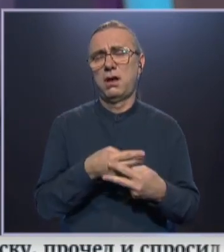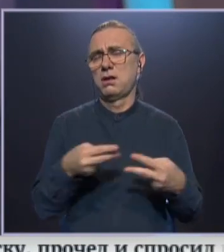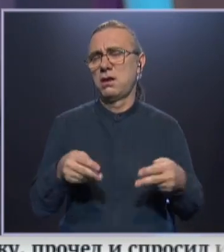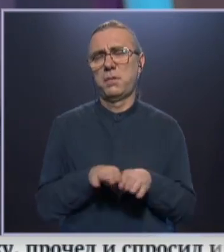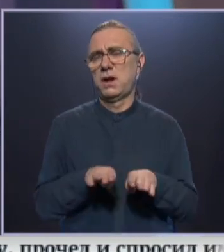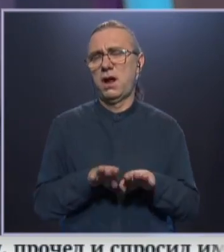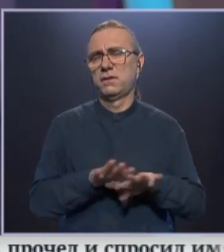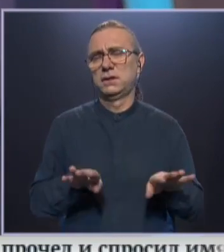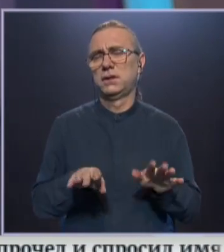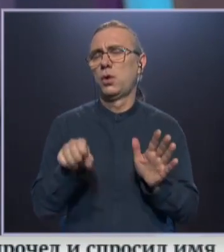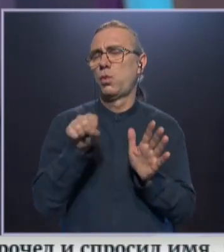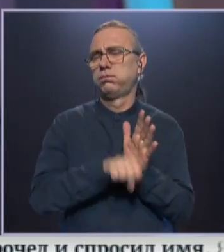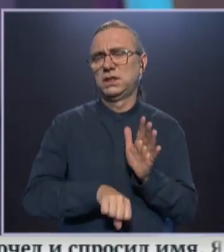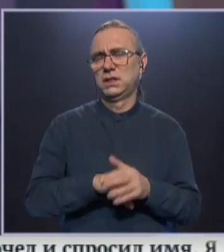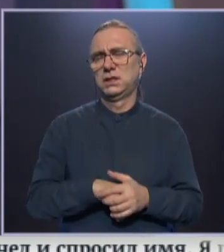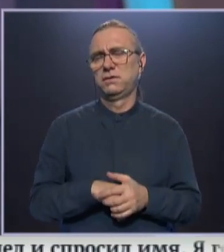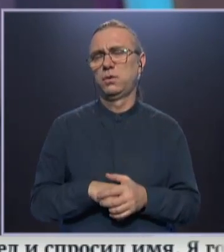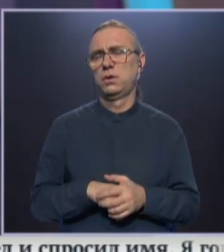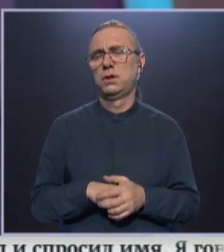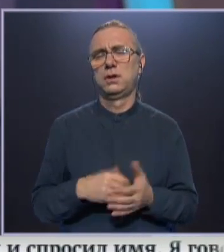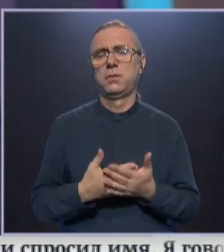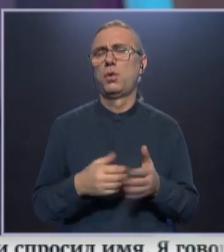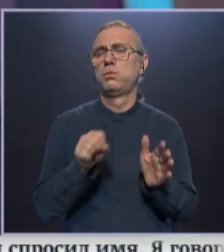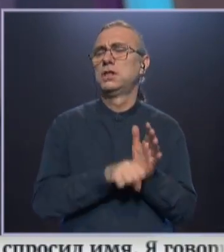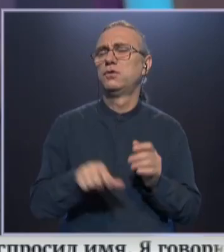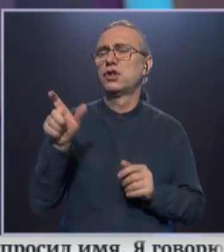человека или себе подобного или нарушением заповеди